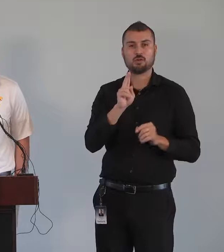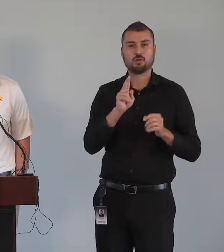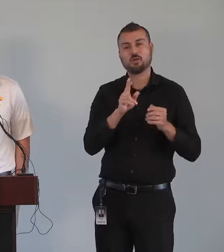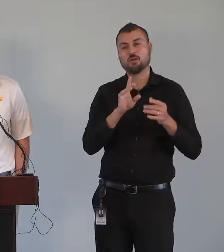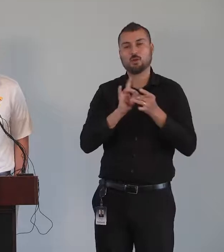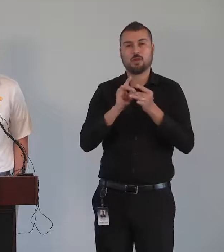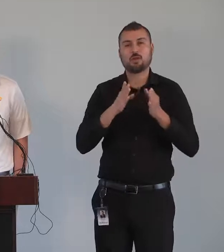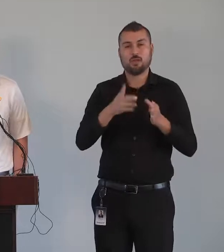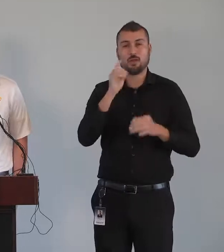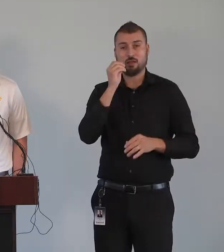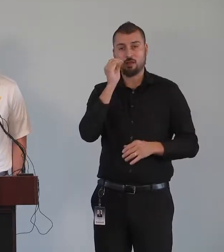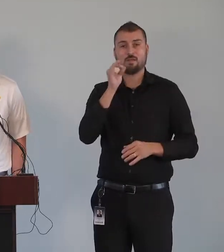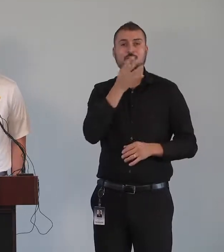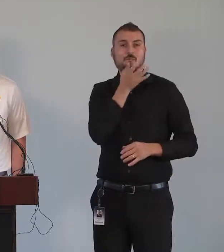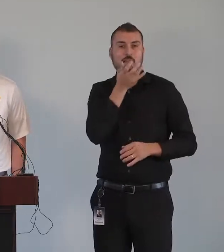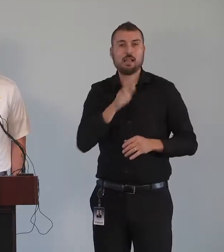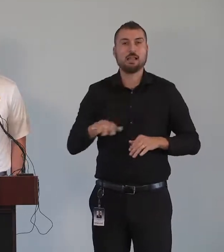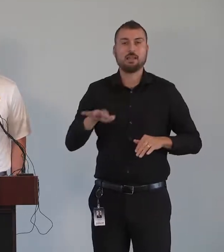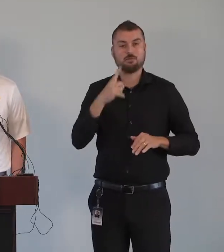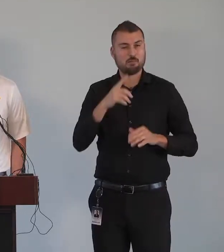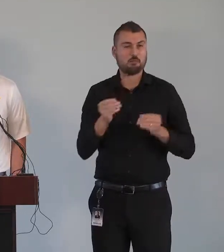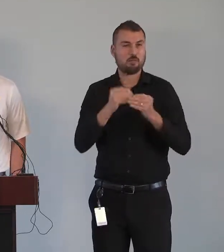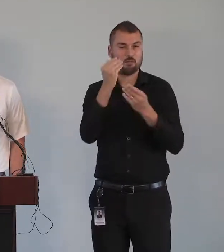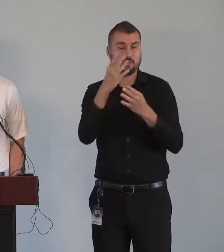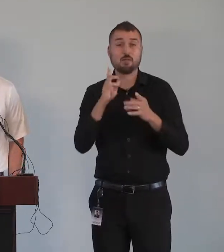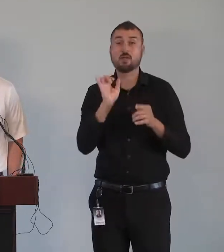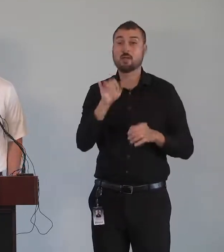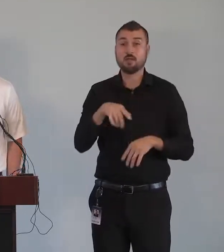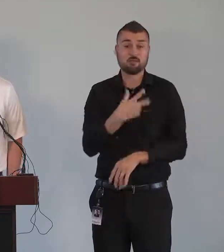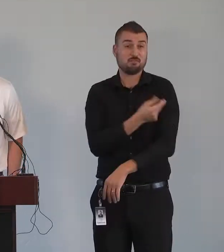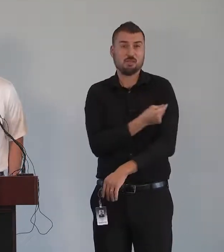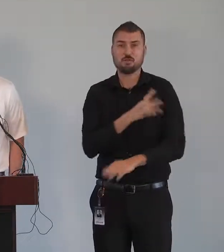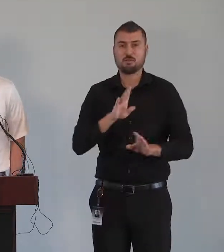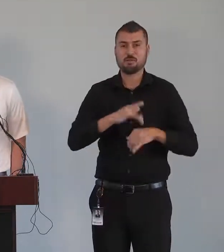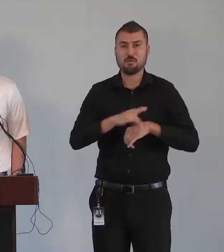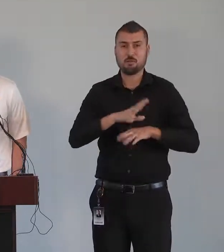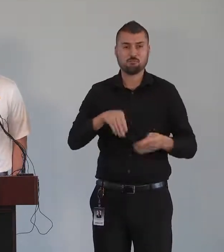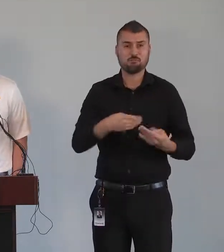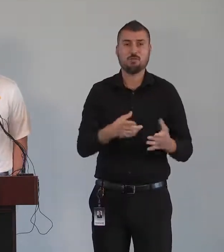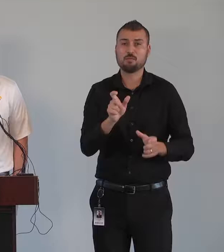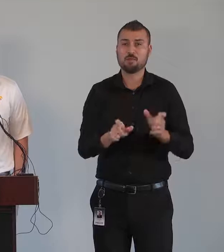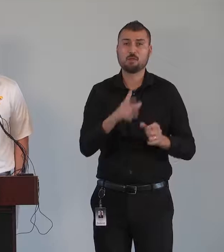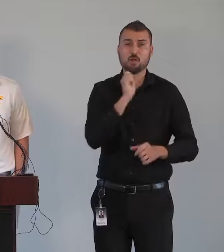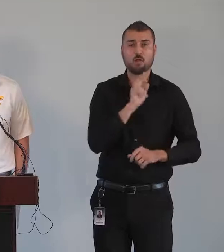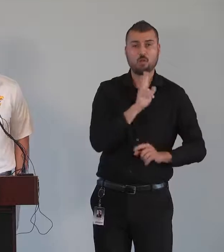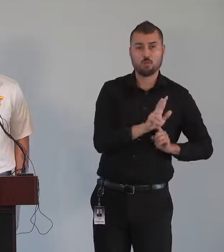las vacunas contra la influenza están disponibles para los mayores de tres años y estamos especialmente dirigido a